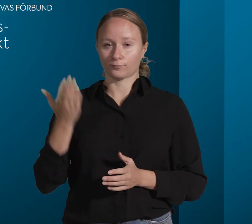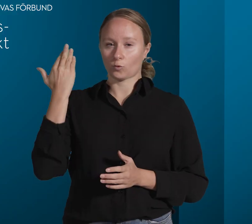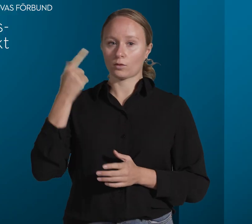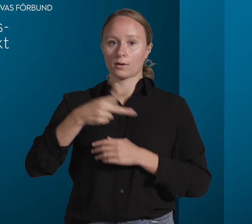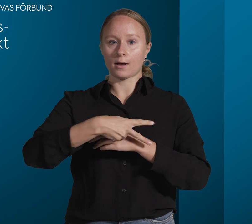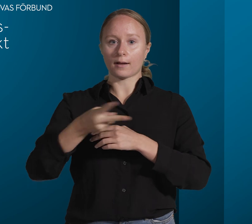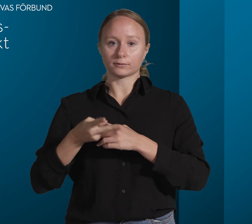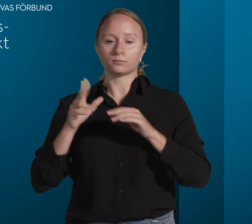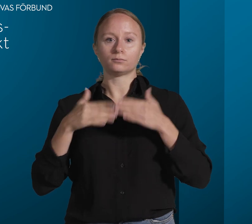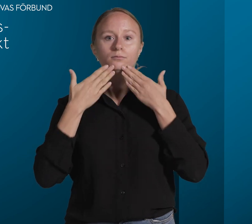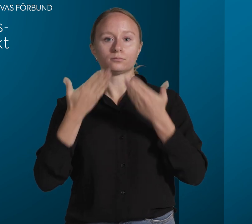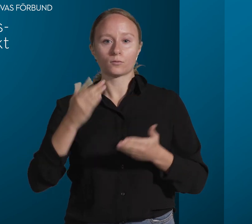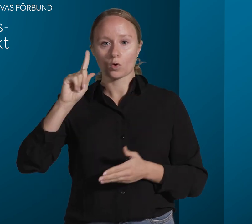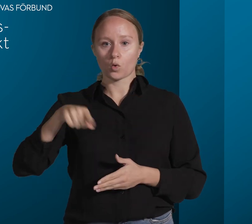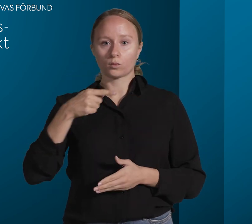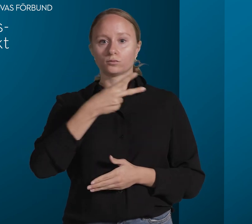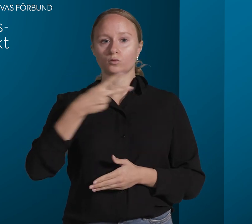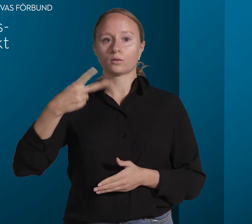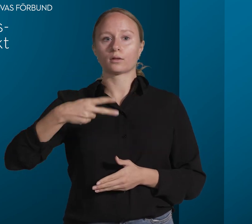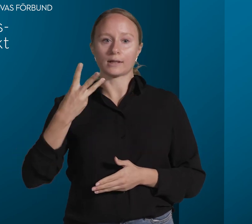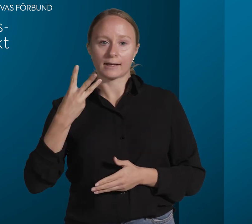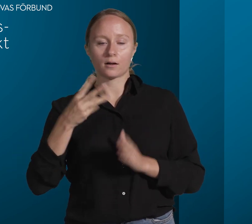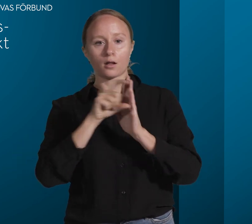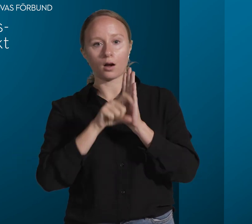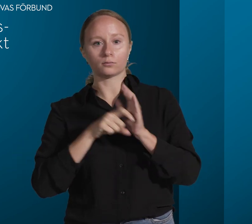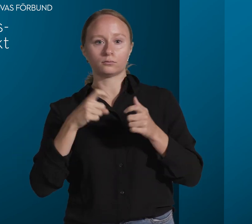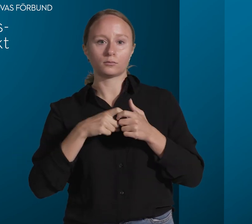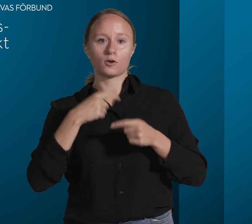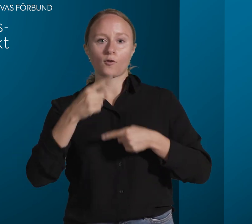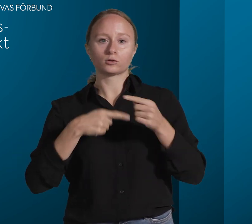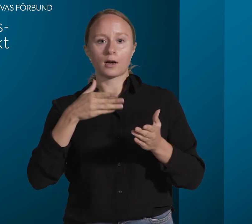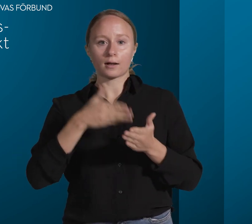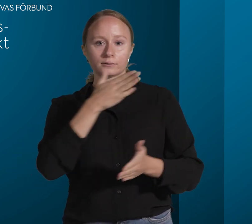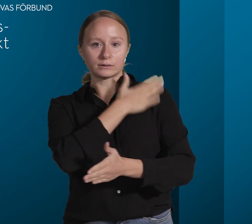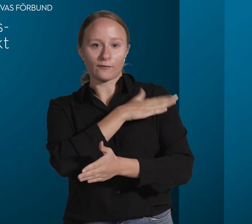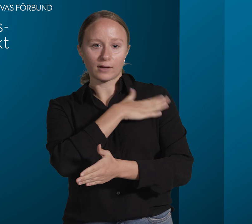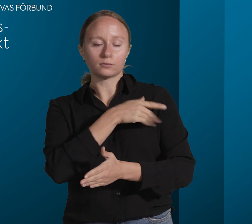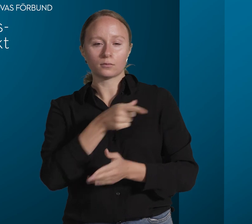Den förra riksdagen antog lagen om funktionshinderservice år 2023.